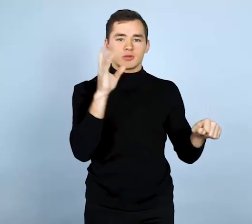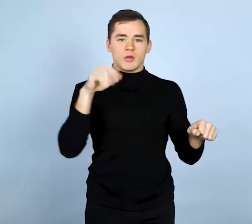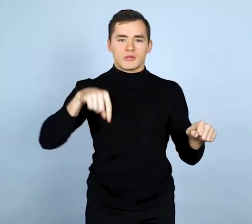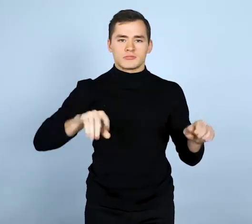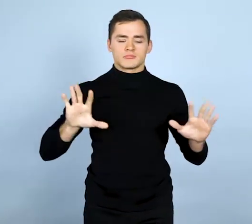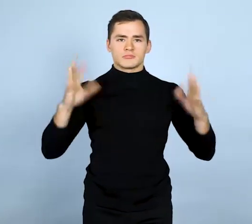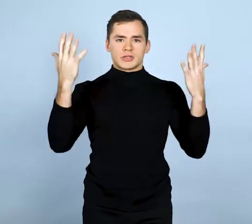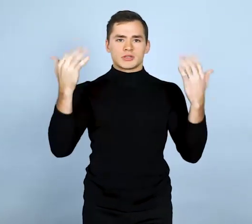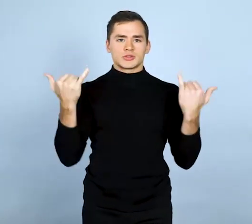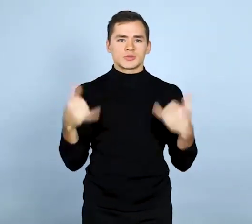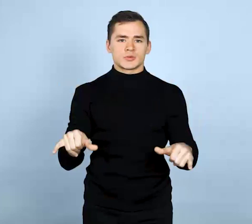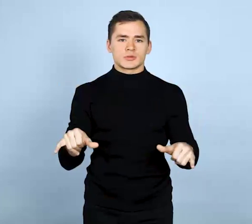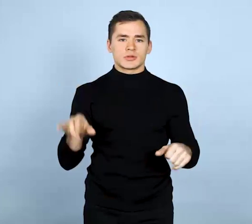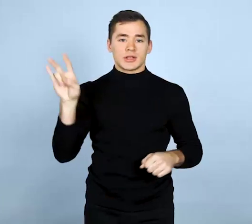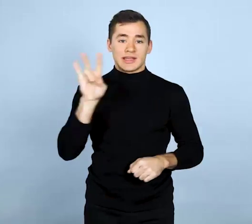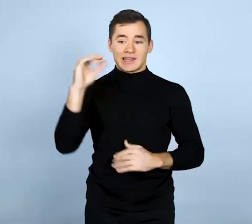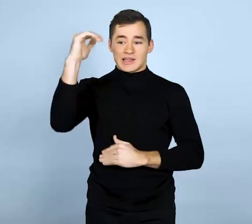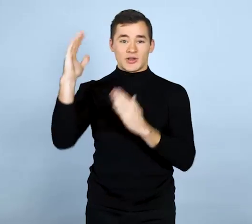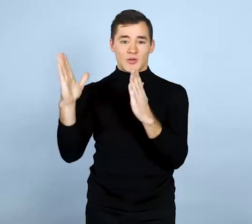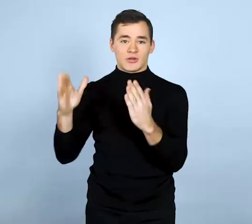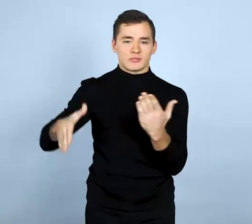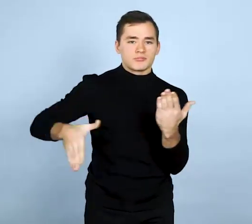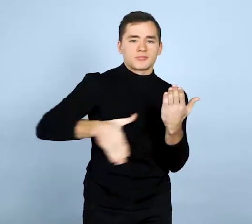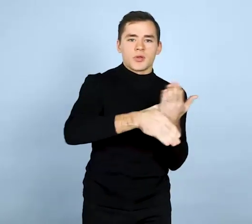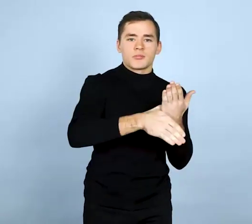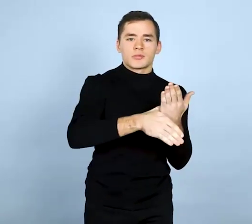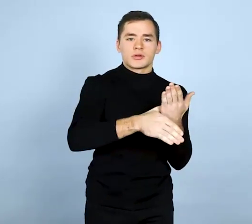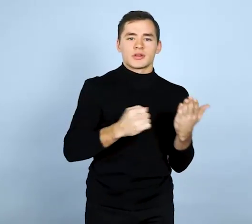с помощью чуда, совершенного иконой,